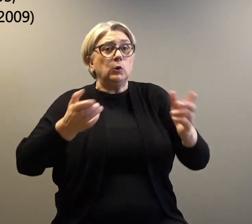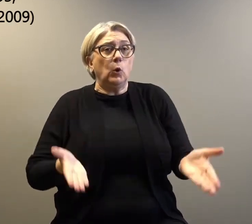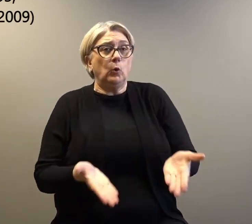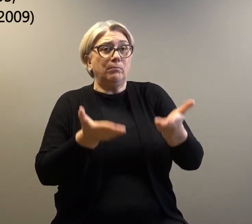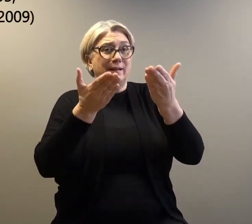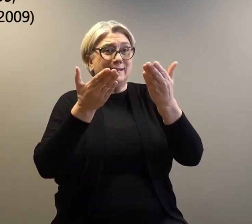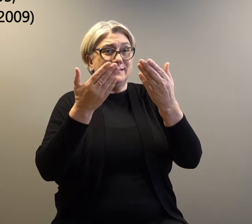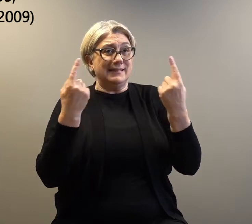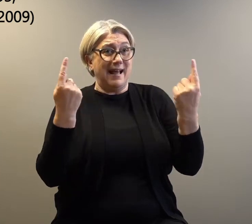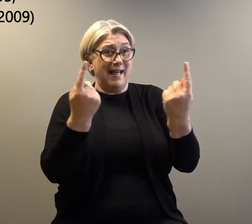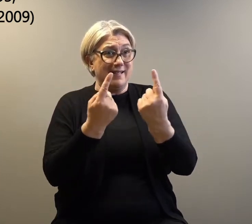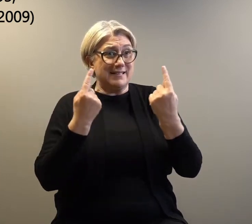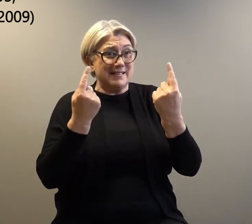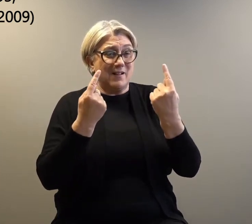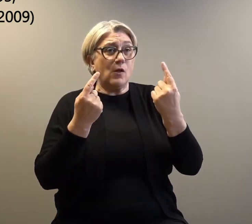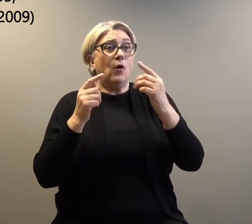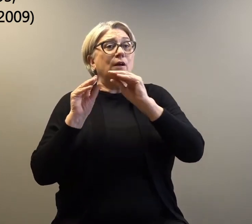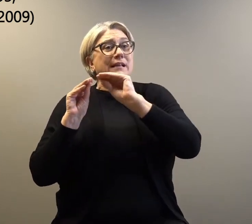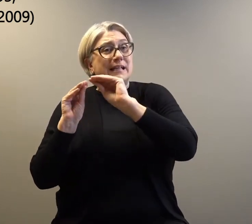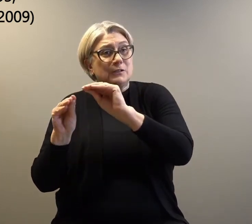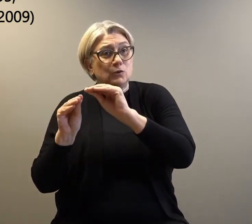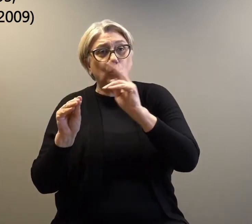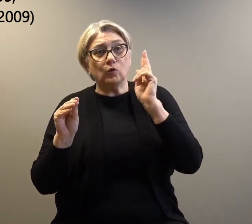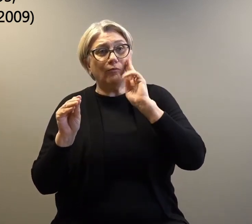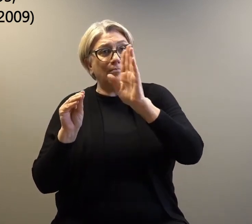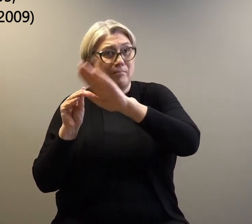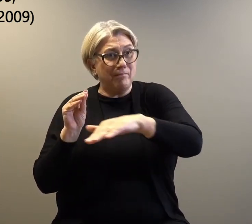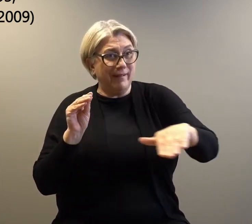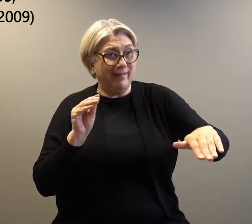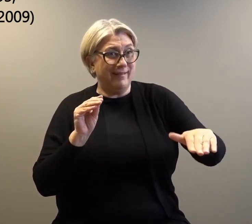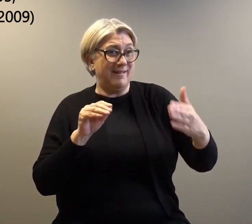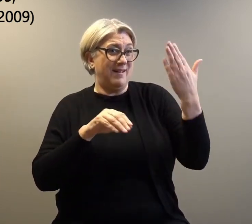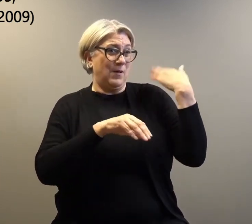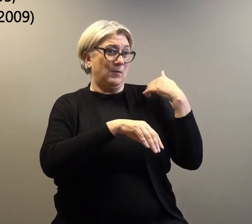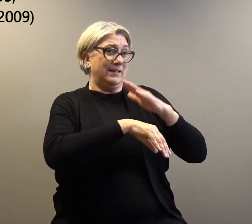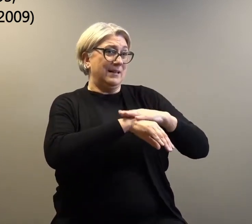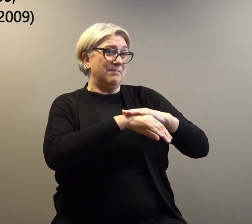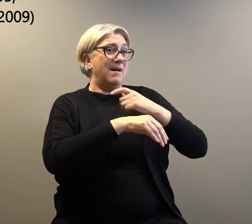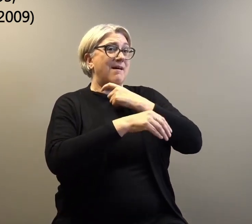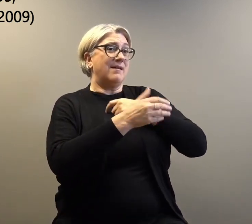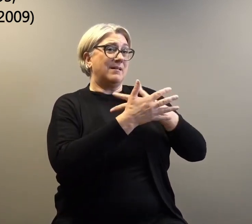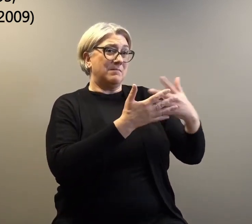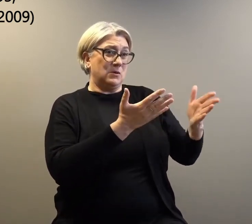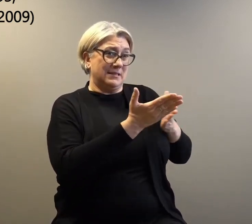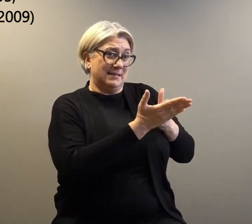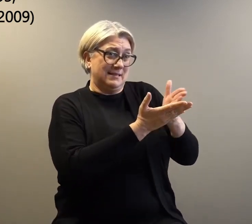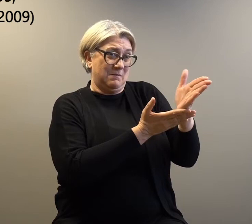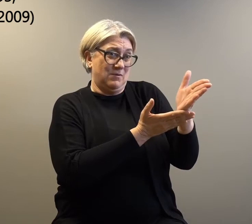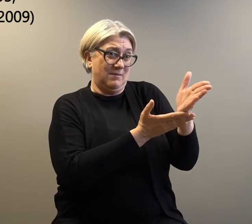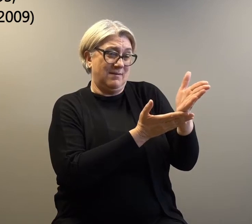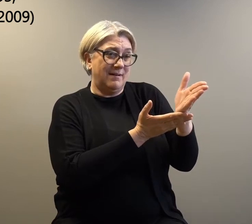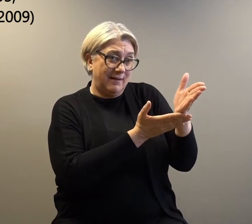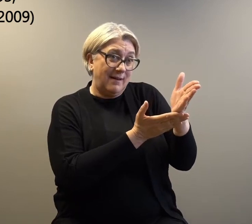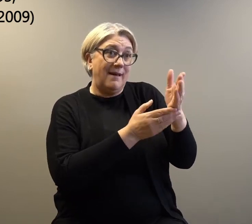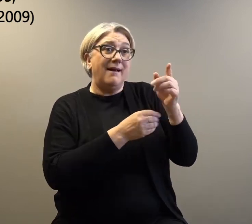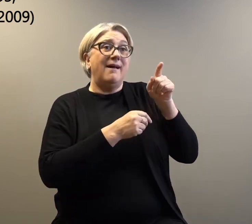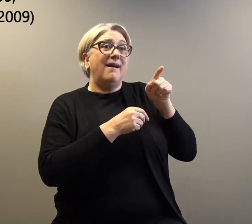uppeldisaðstæðum og kennslu döff barna á tíma raddmálsstefnunnar.